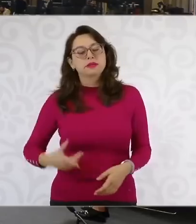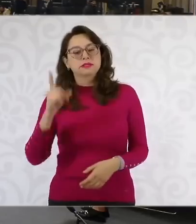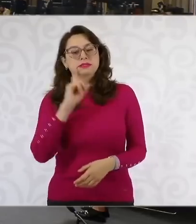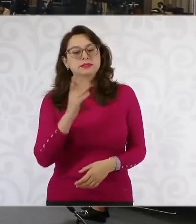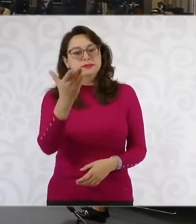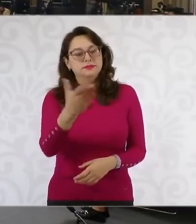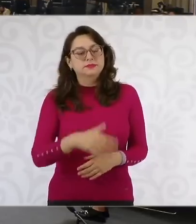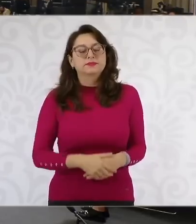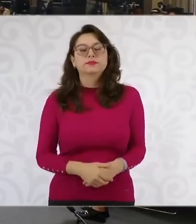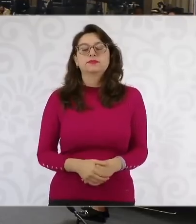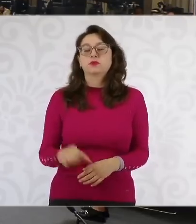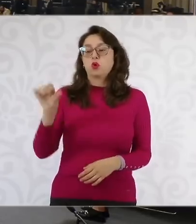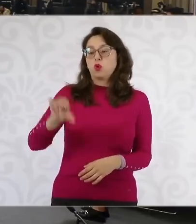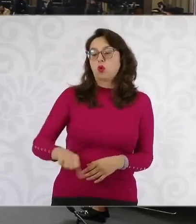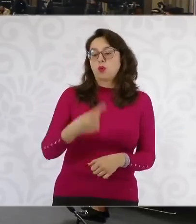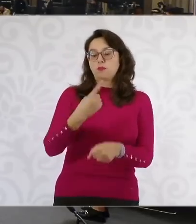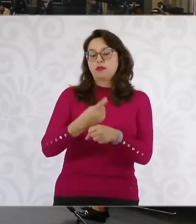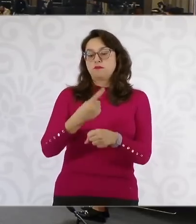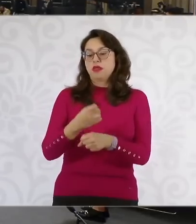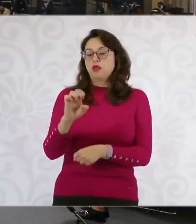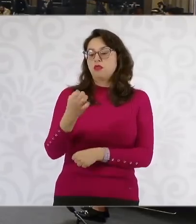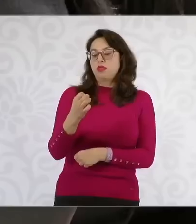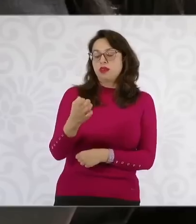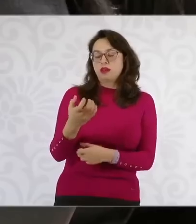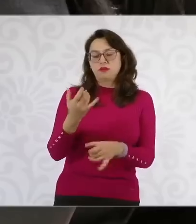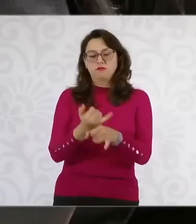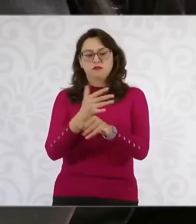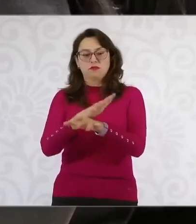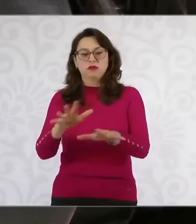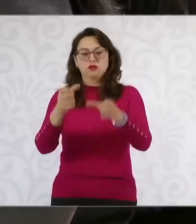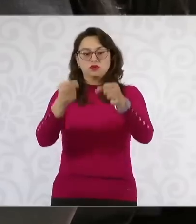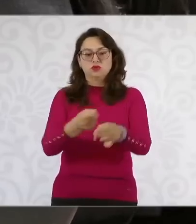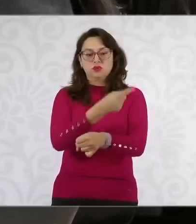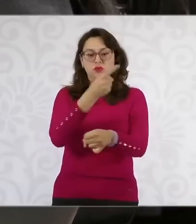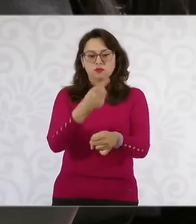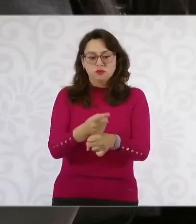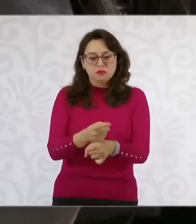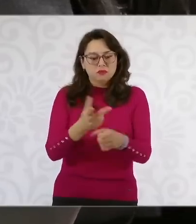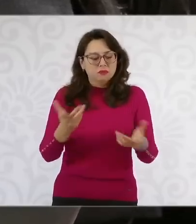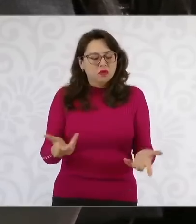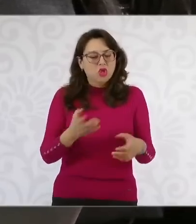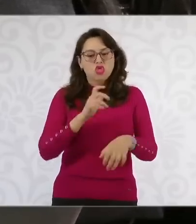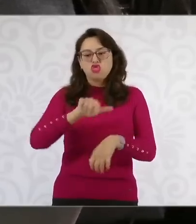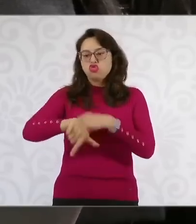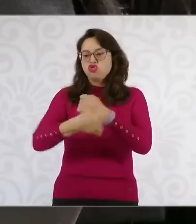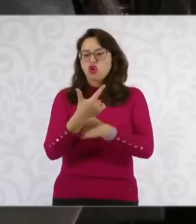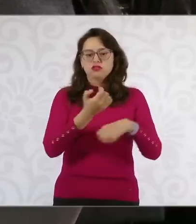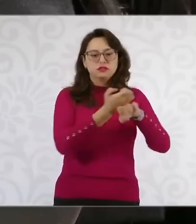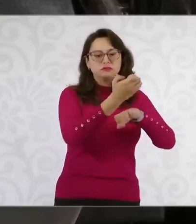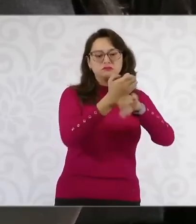seguridad en 12 estados del país se reportaron Cero homicidios en ese contexto en el heraldo de